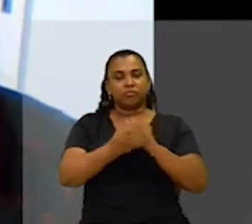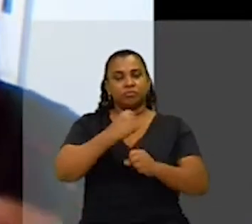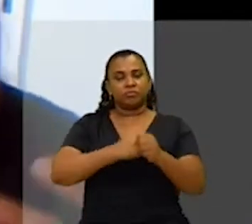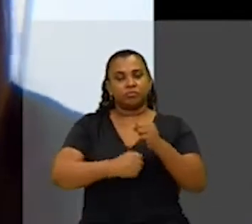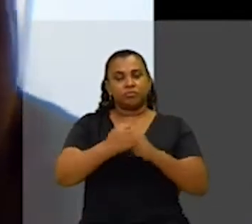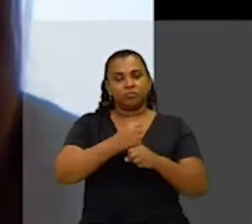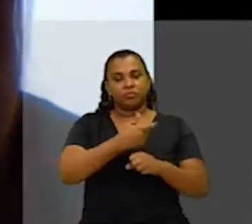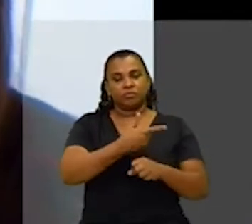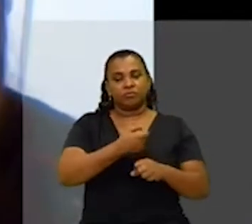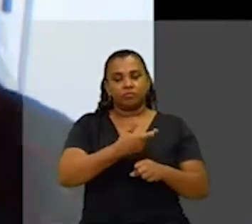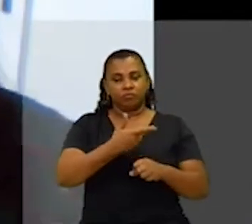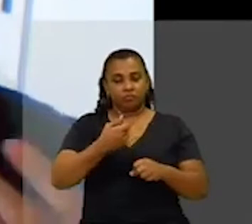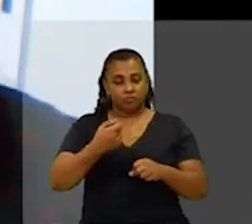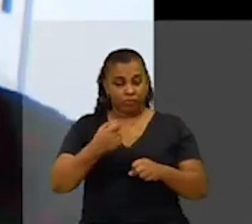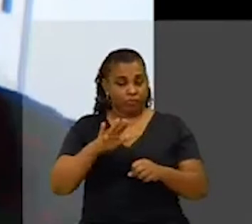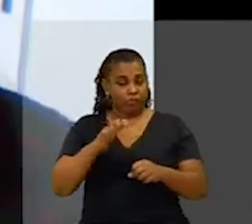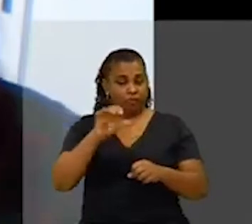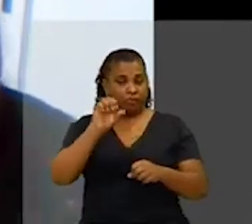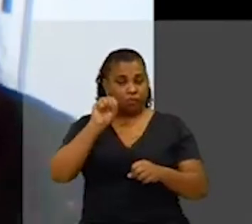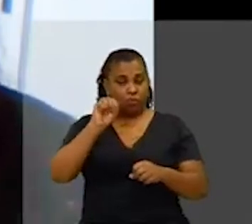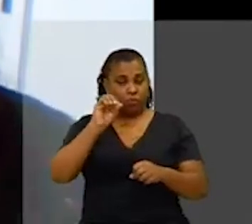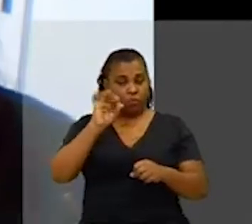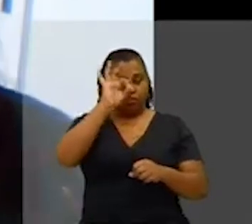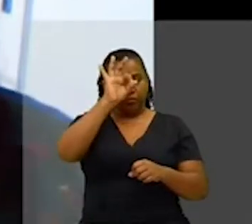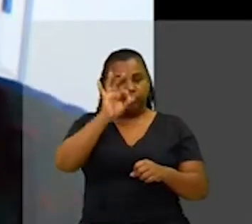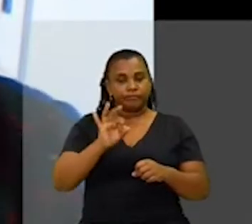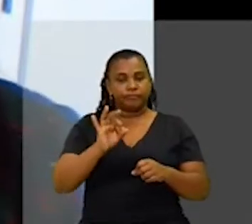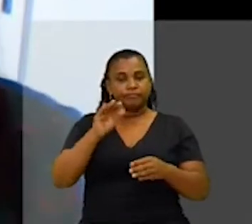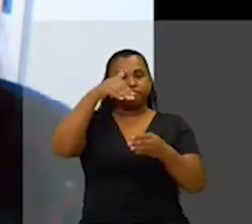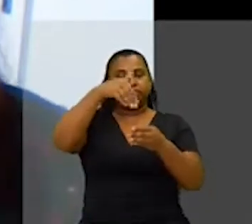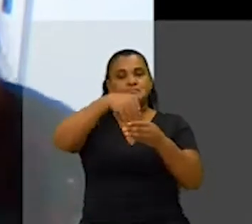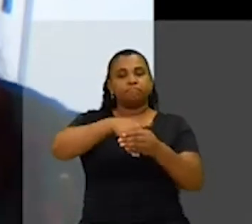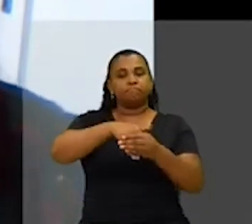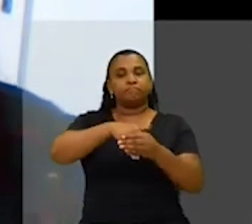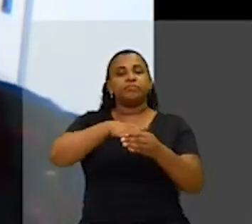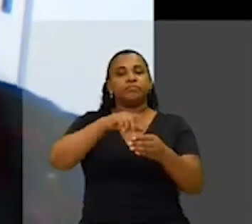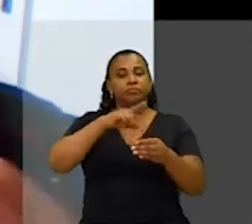salto de oitenta por cento das candidaturas que a gente tinha até então e trazem estão